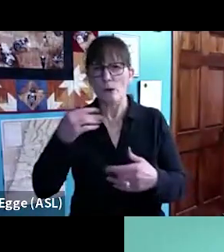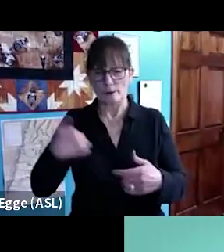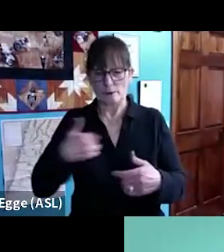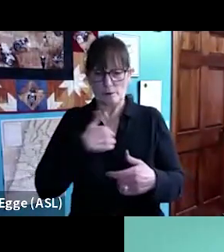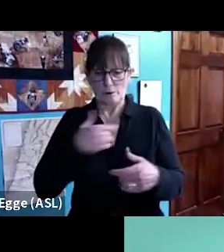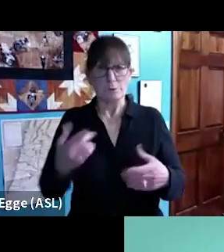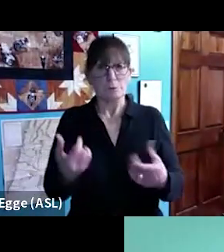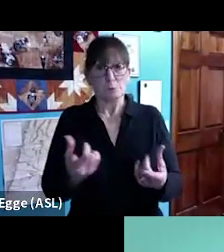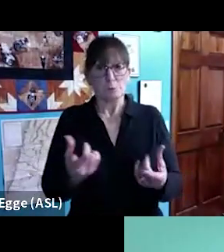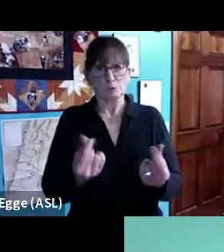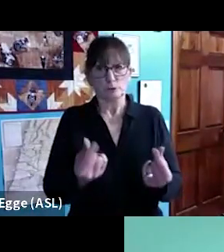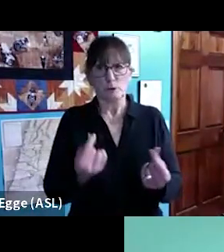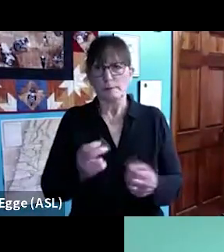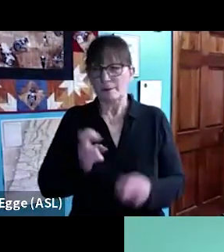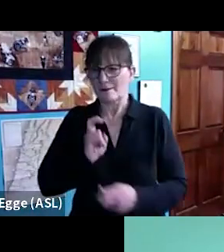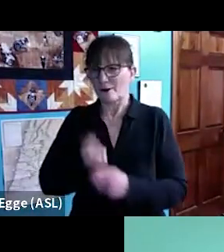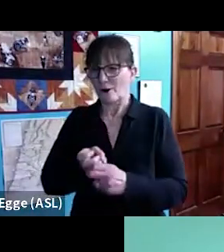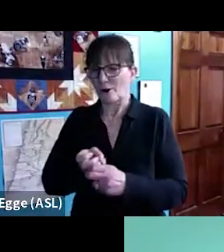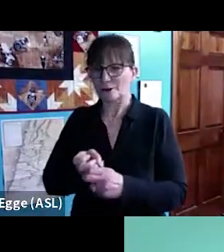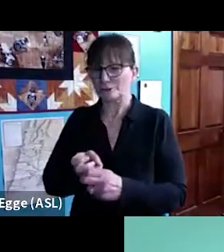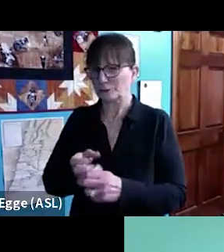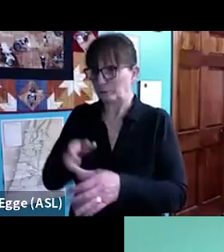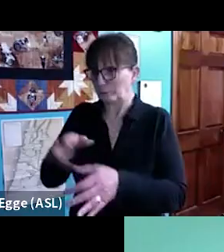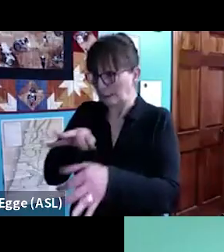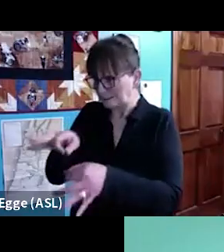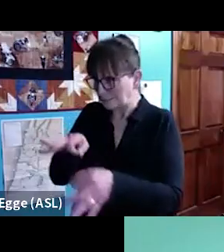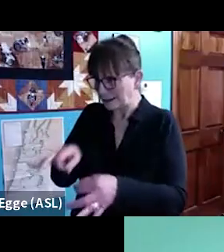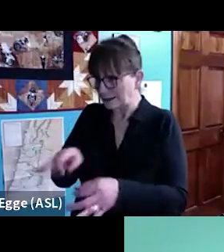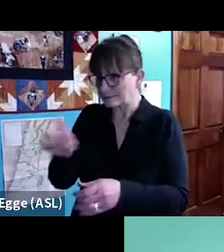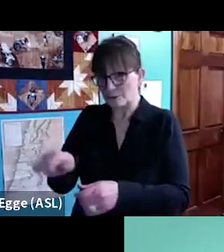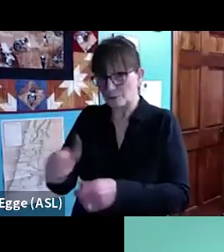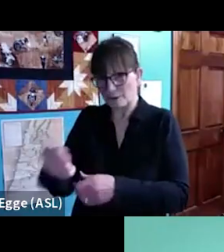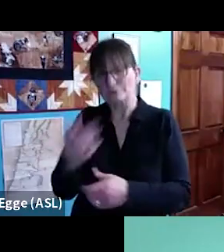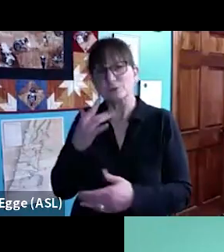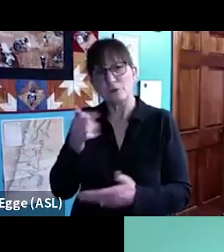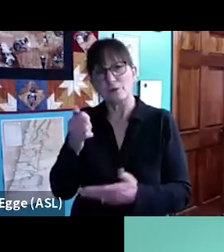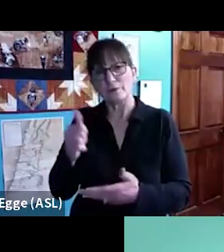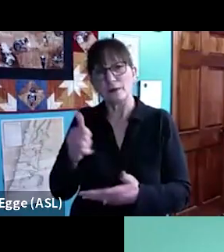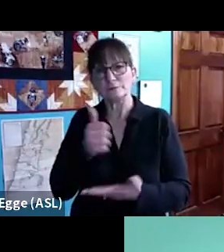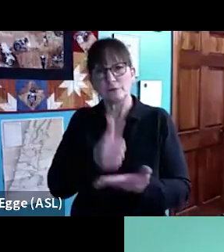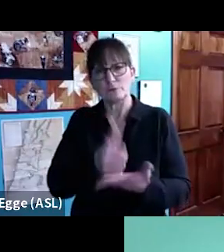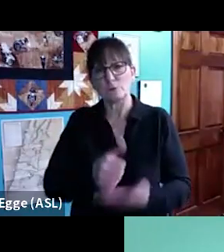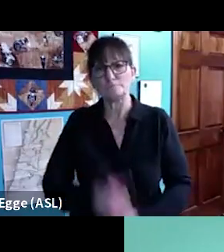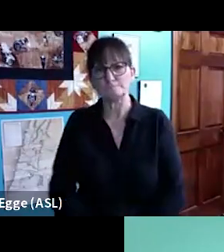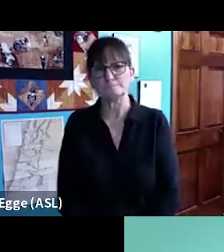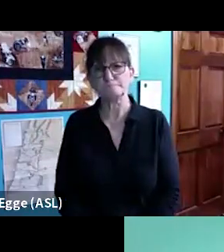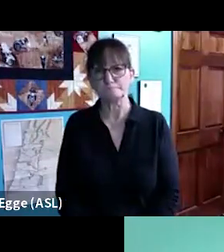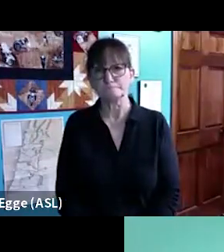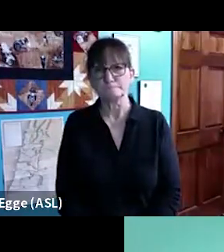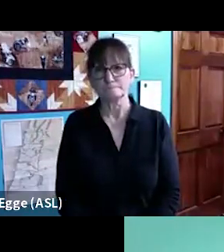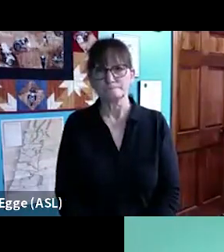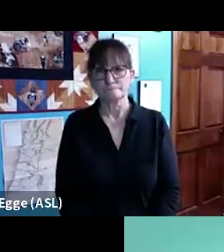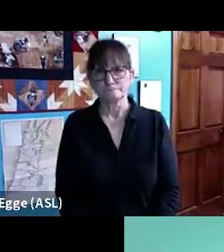como diferentes crisis. Por eso es importante también planificar con anticipación.